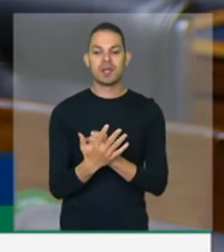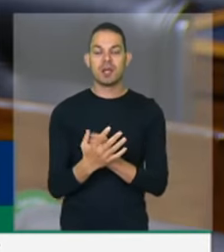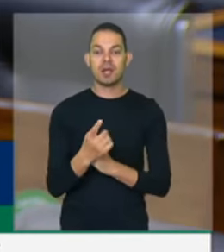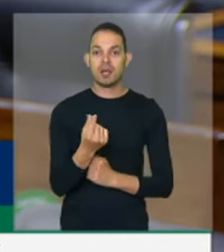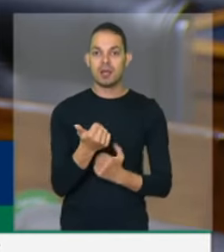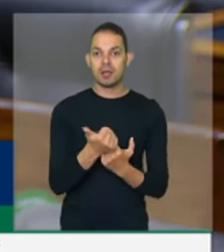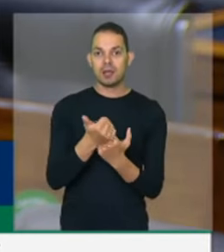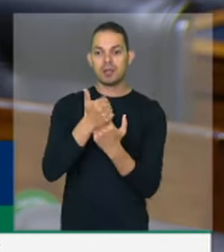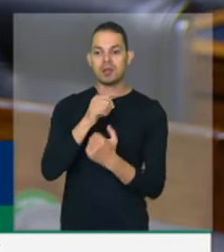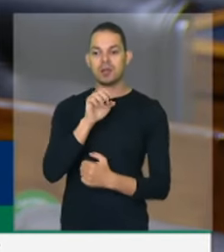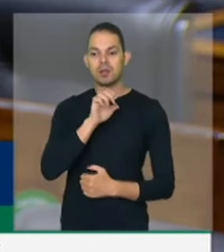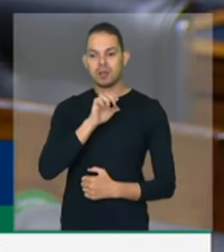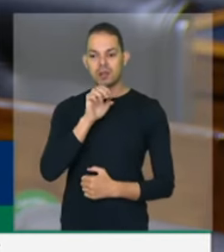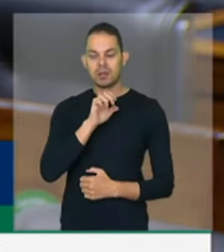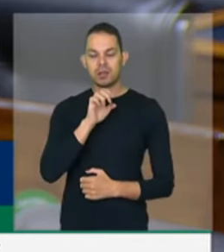DE LEITOS É POPULAÇÃO PARA EVITAR... QUE VENHA... A